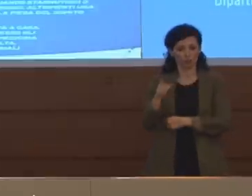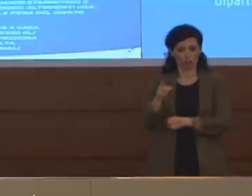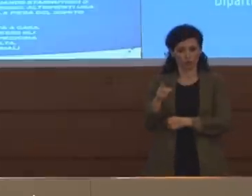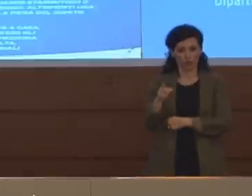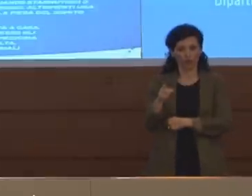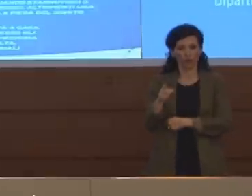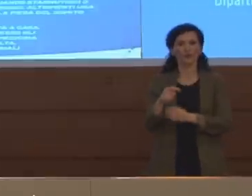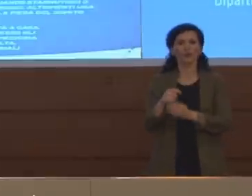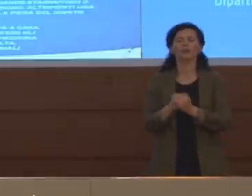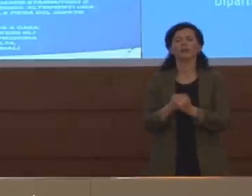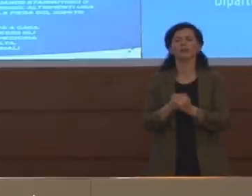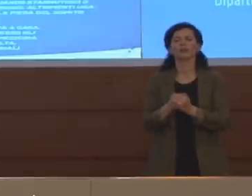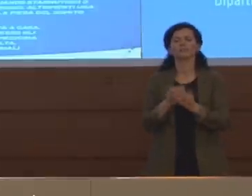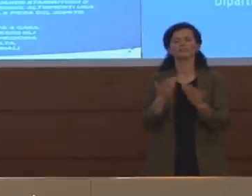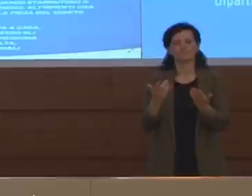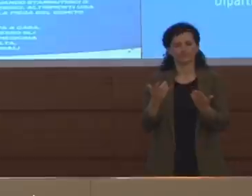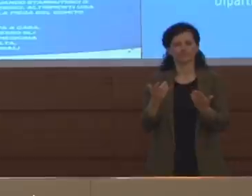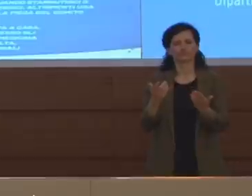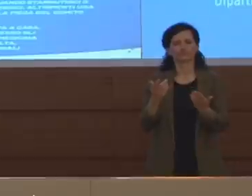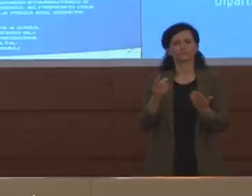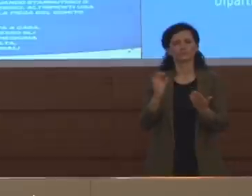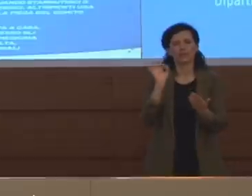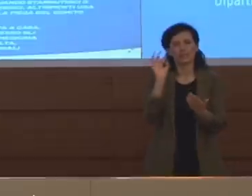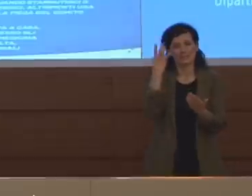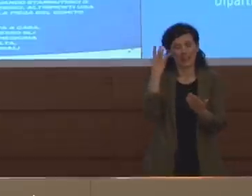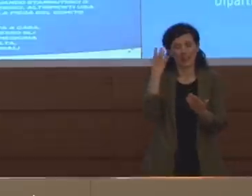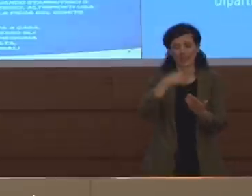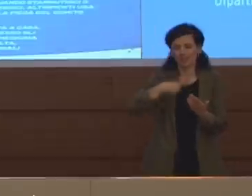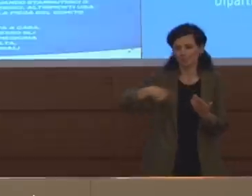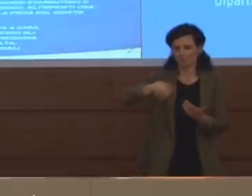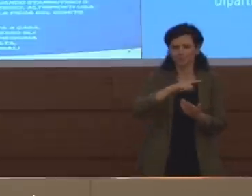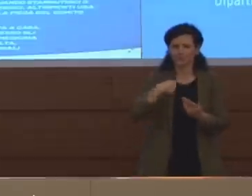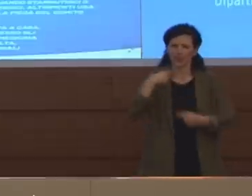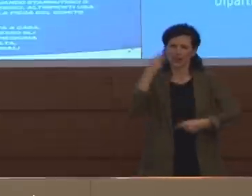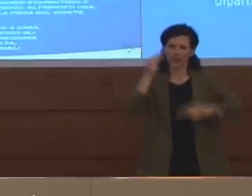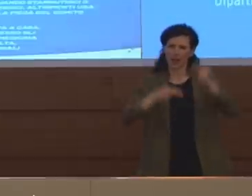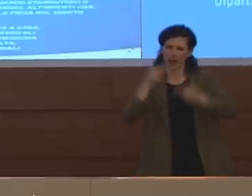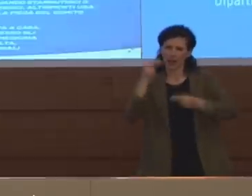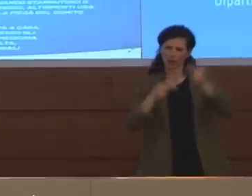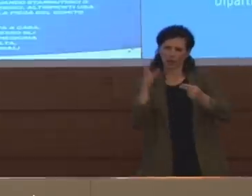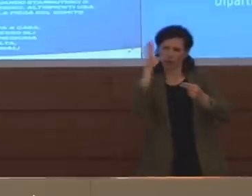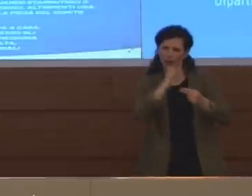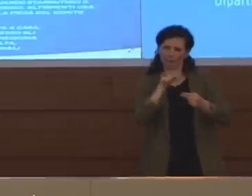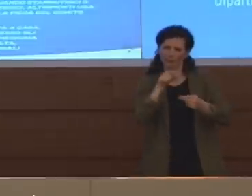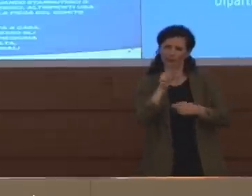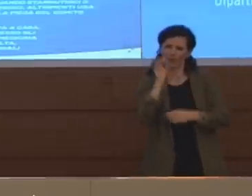il numero dei positivi, o meglio, se calcoliamo la percentuale sul numero dei